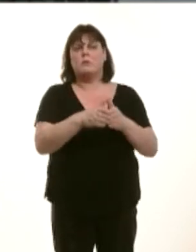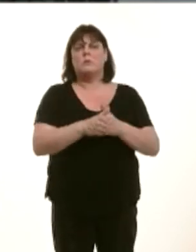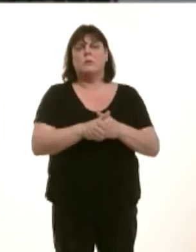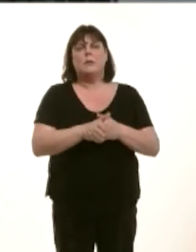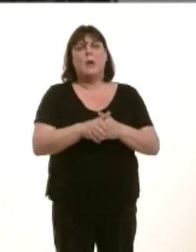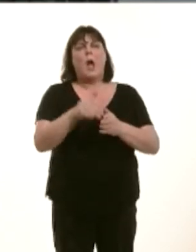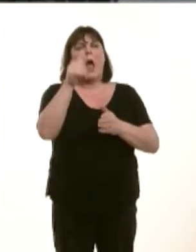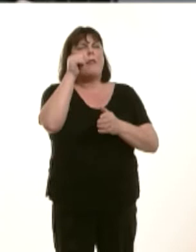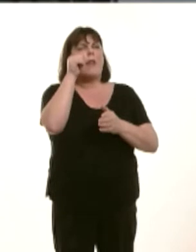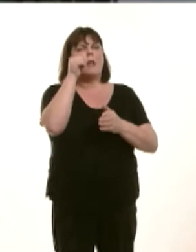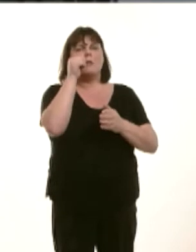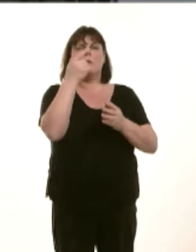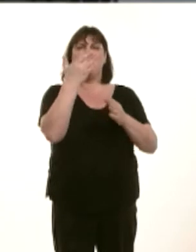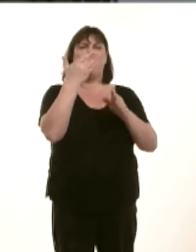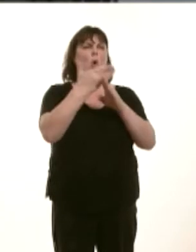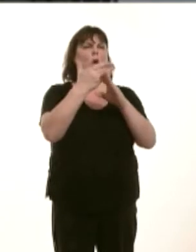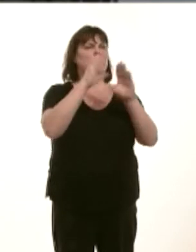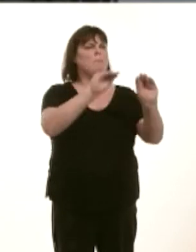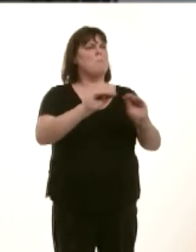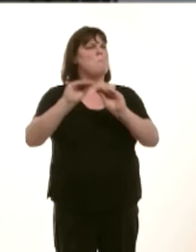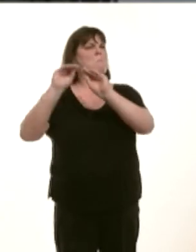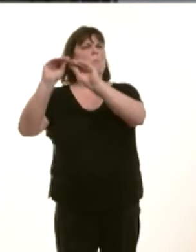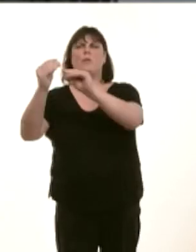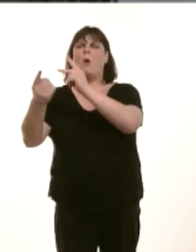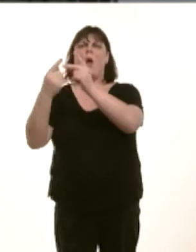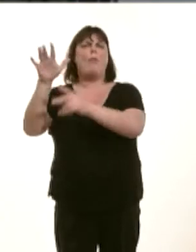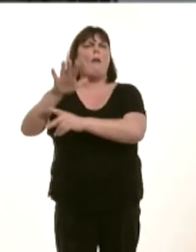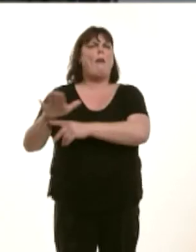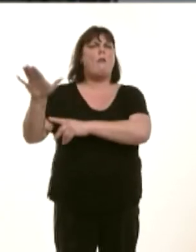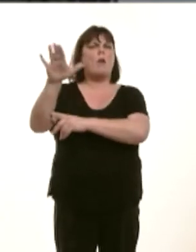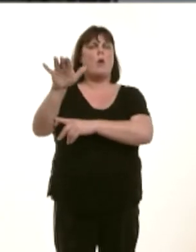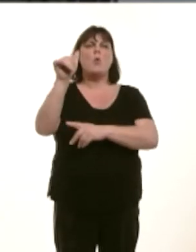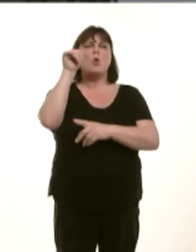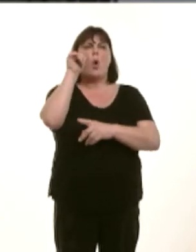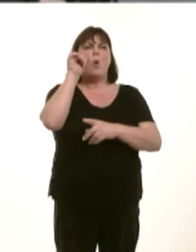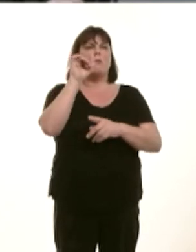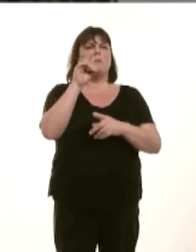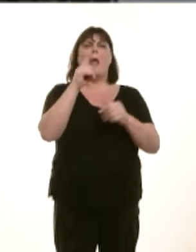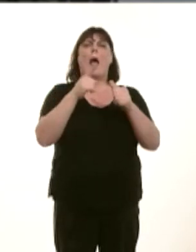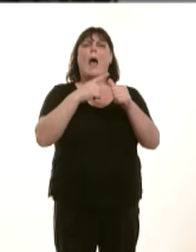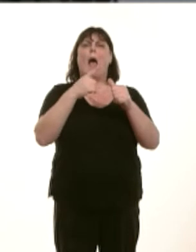sydd ganddyn nhw weithiau, ac os ywír prynwr hwnnwín mynd i rywle arall, mae yna broblemau